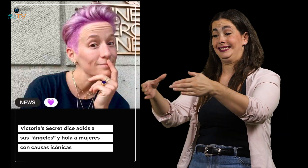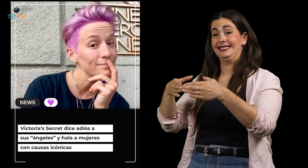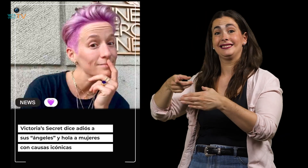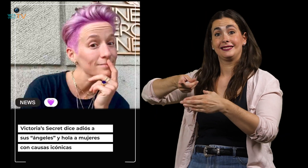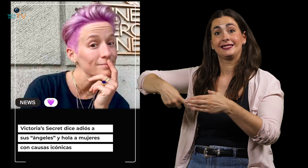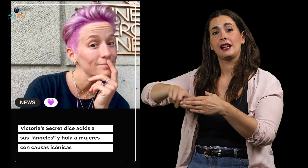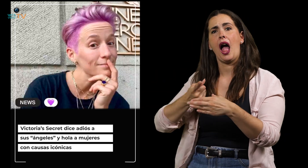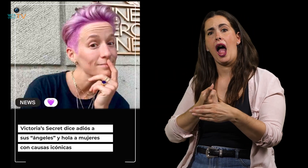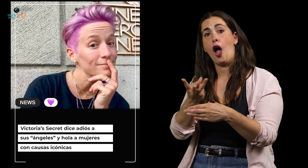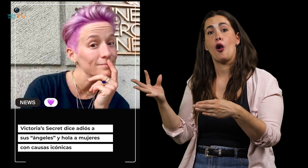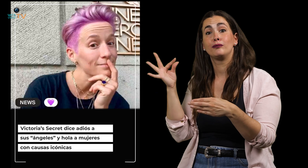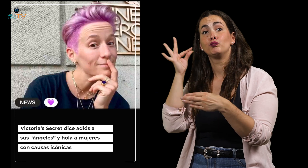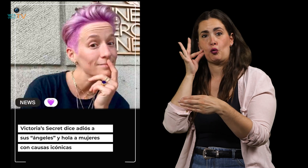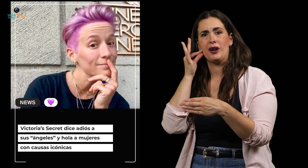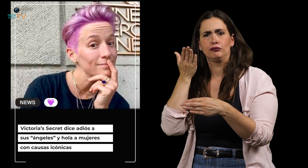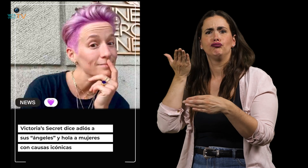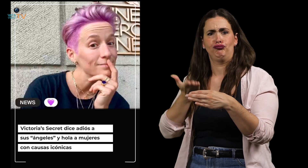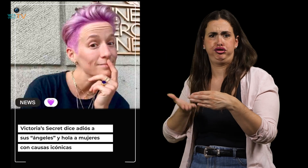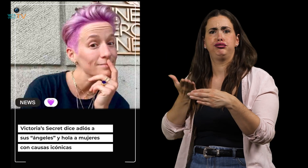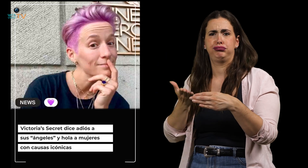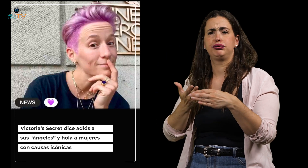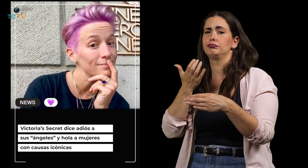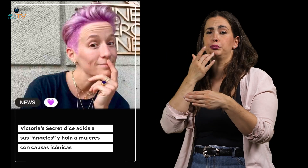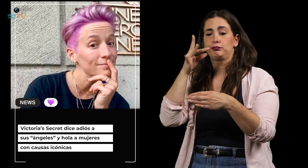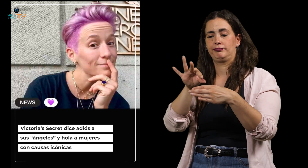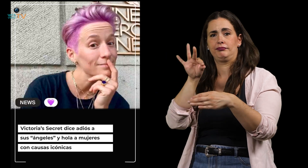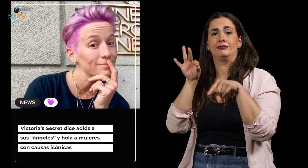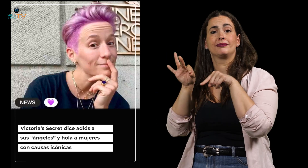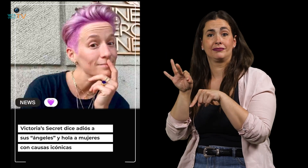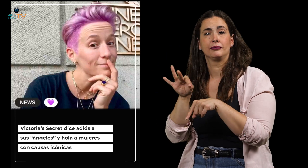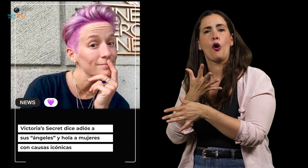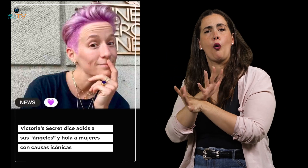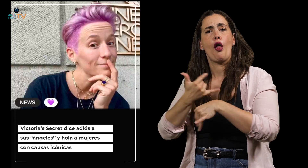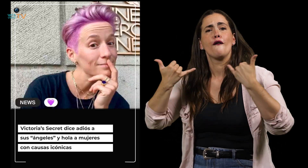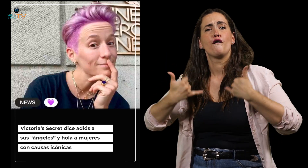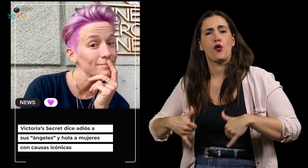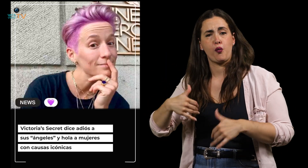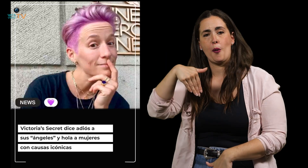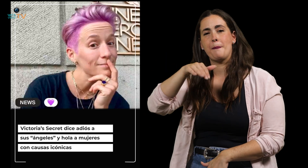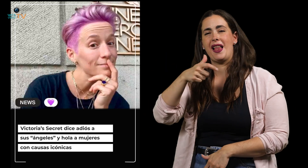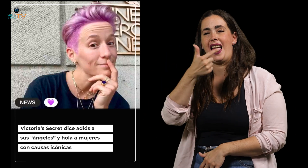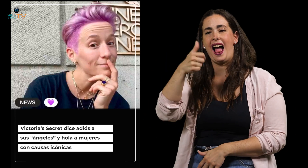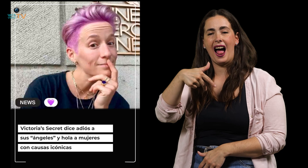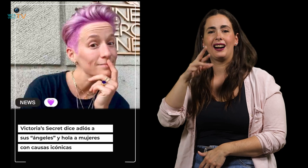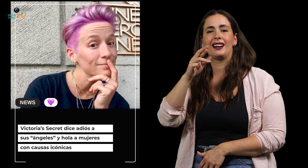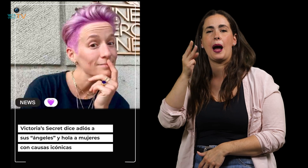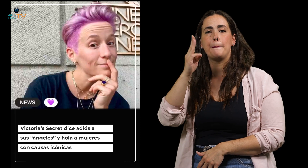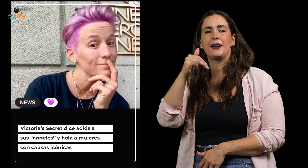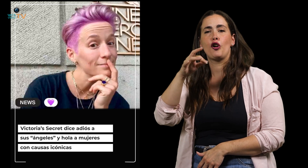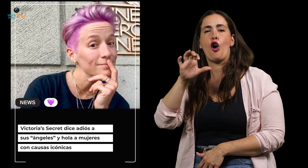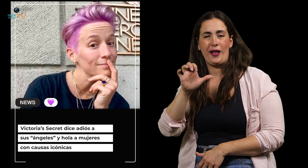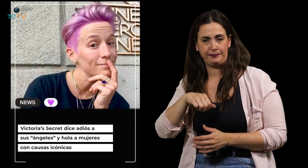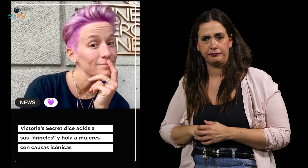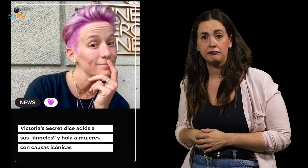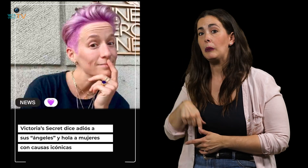Algunas de las mujeres que integrarán este nuevo grupo son la jugadora de fútbol Megan Rapinoe,